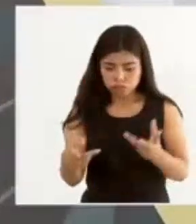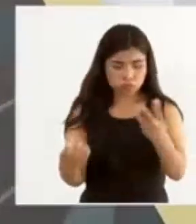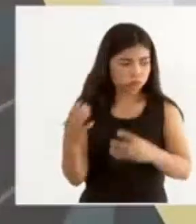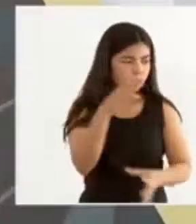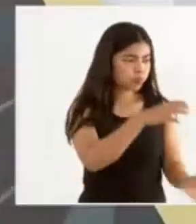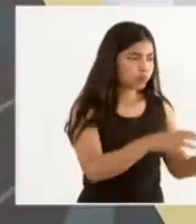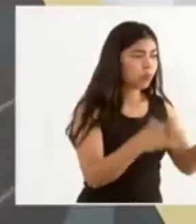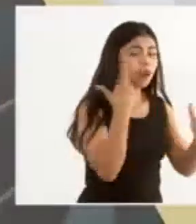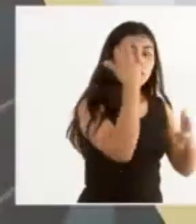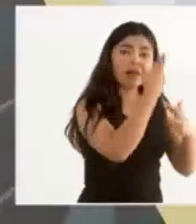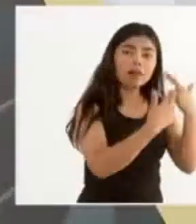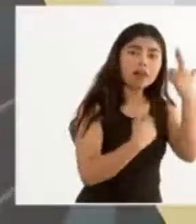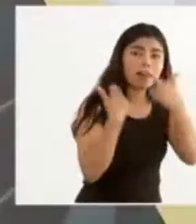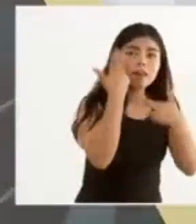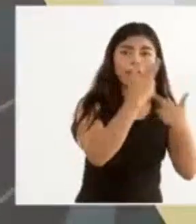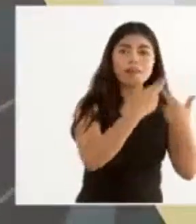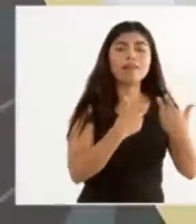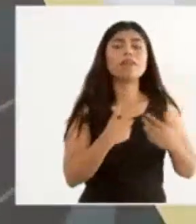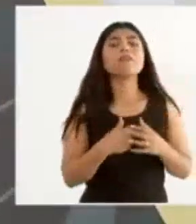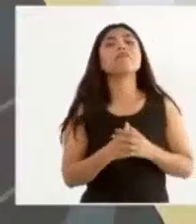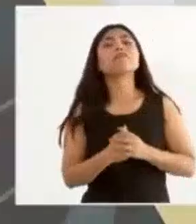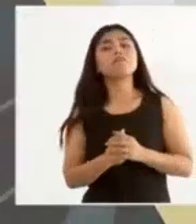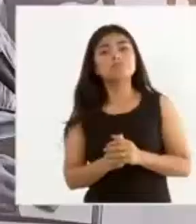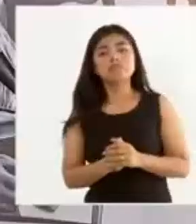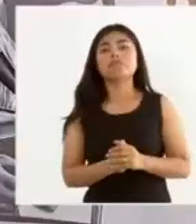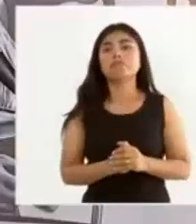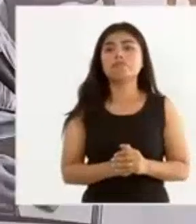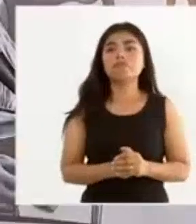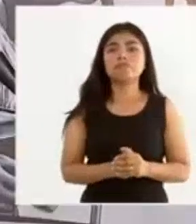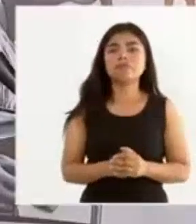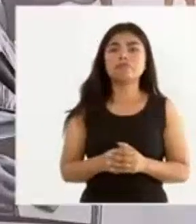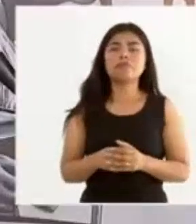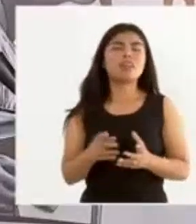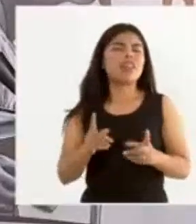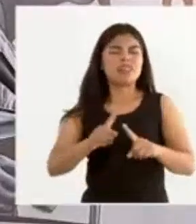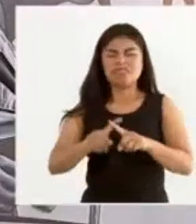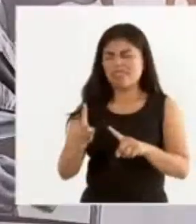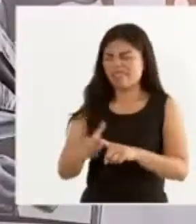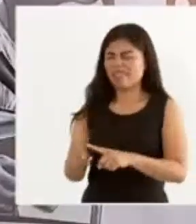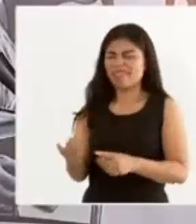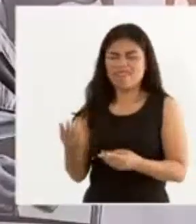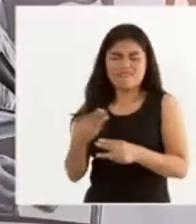Eh, saben más ustedes de eso, pero pues llevan todos los equipos necesarios para darle un